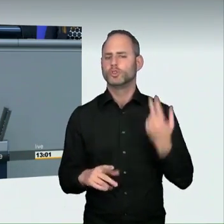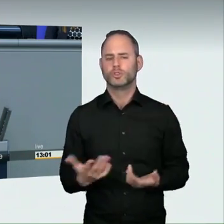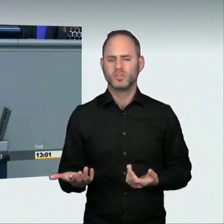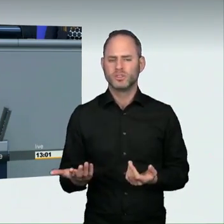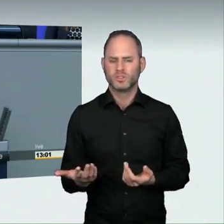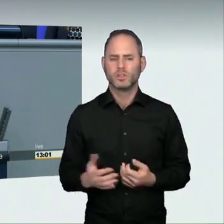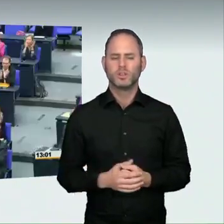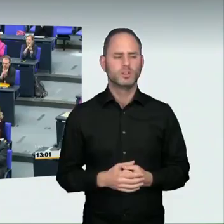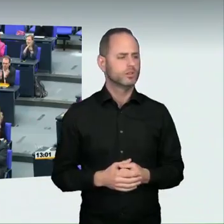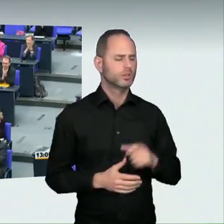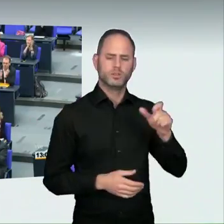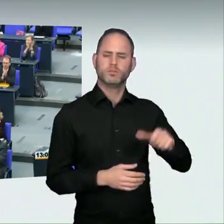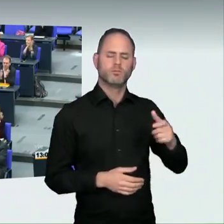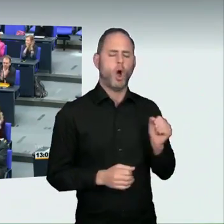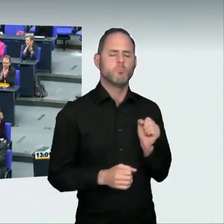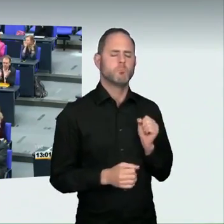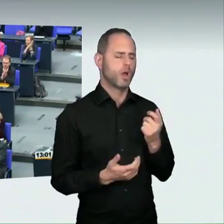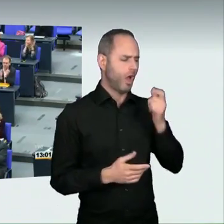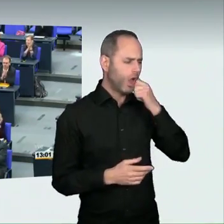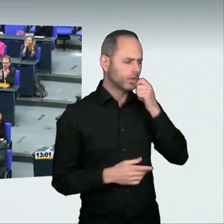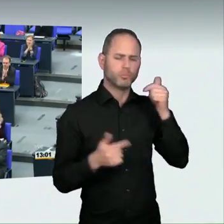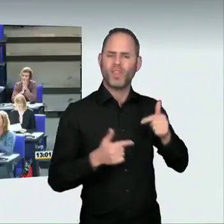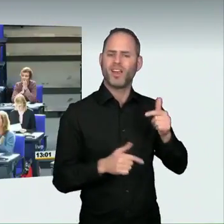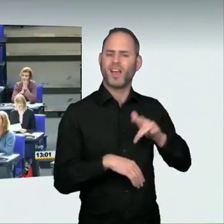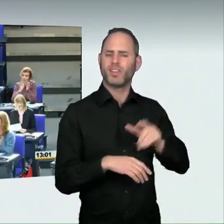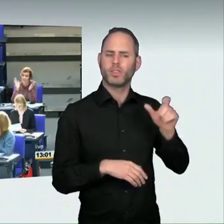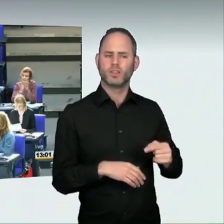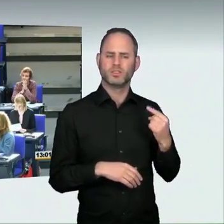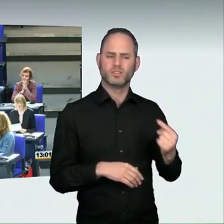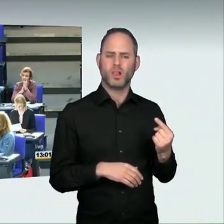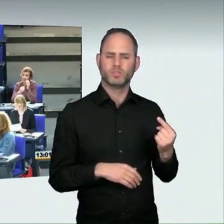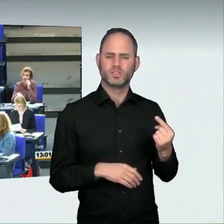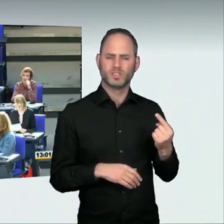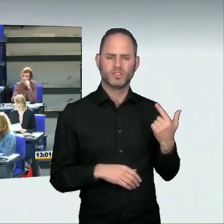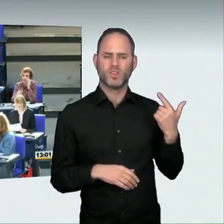(Applaus) Da können Sie hier noch so viel erzählen, Sie seien bereit, zu reden.